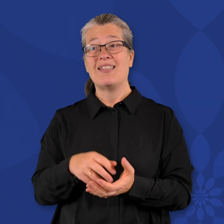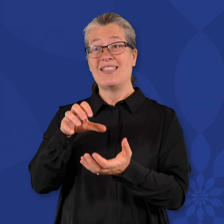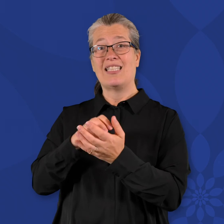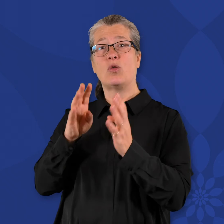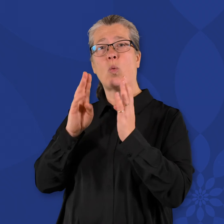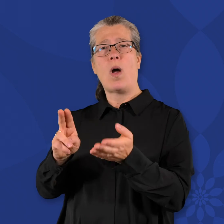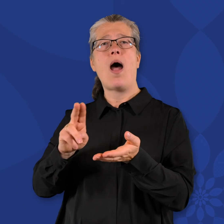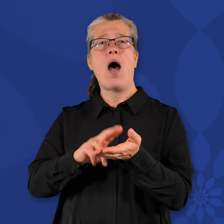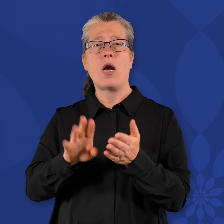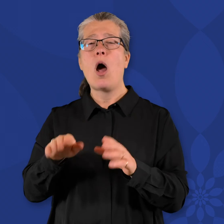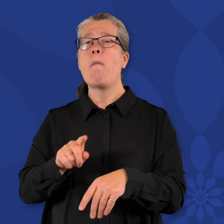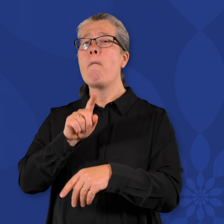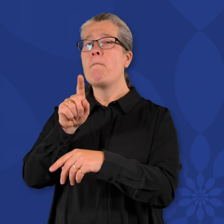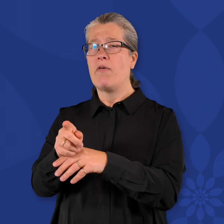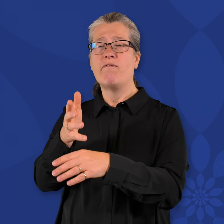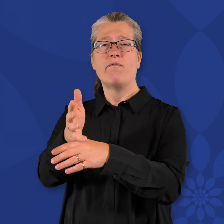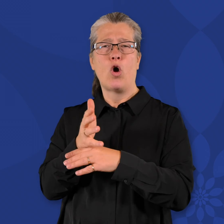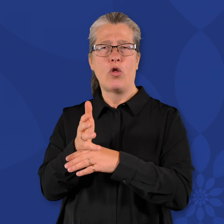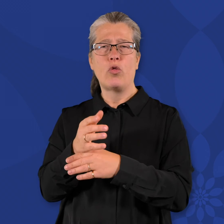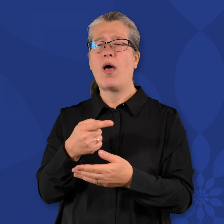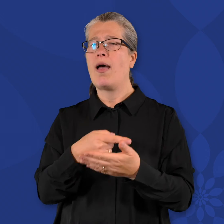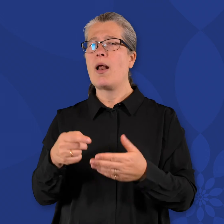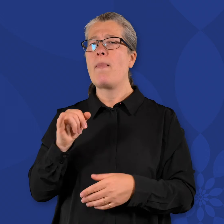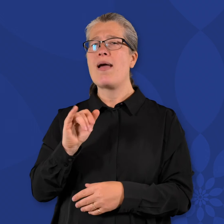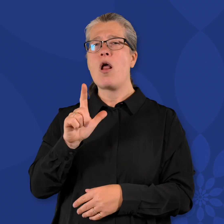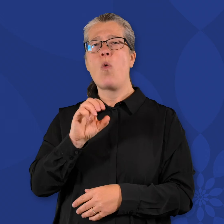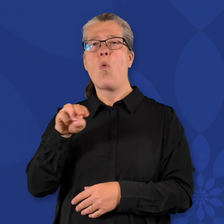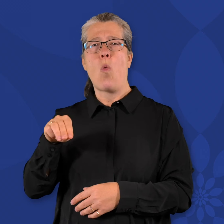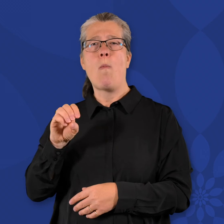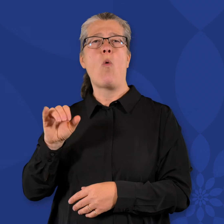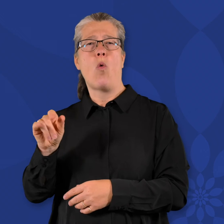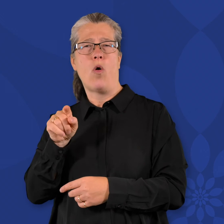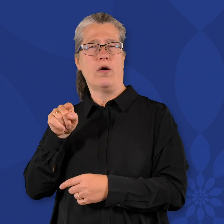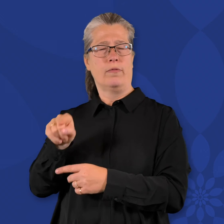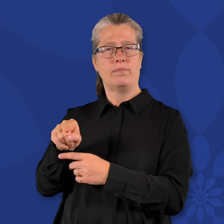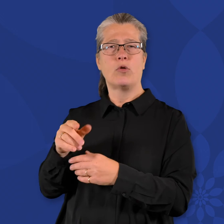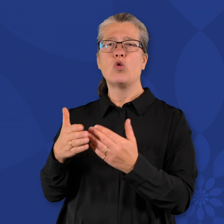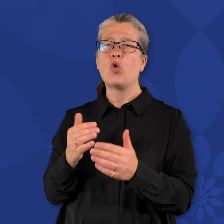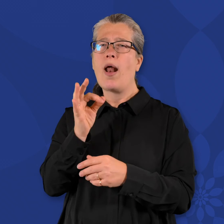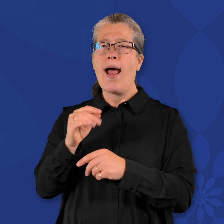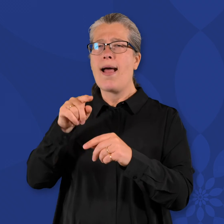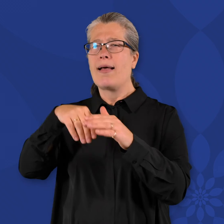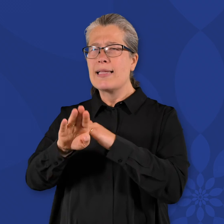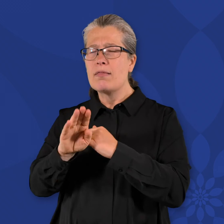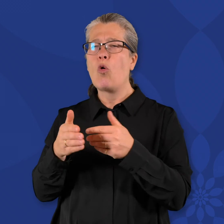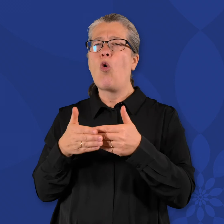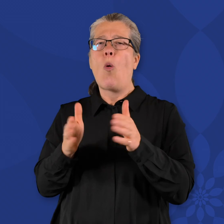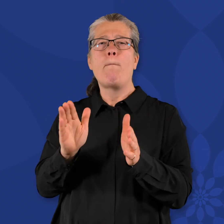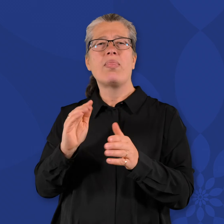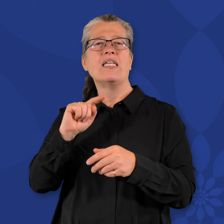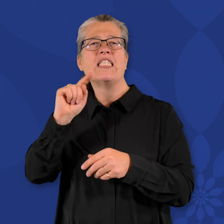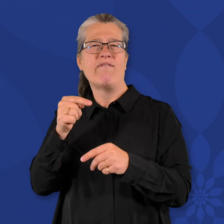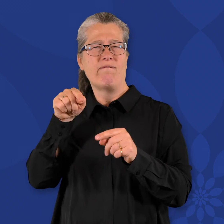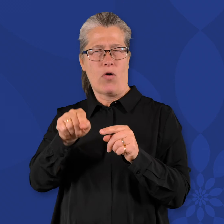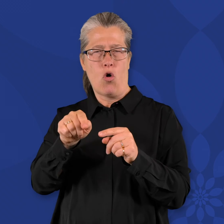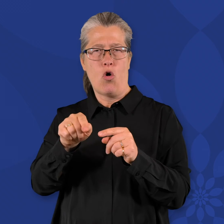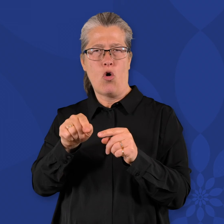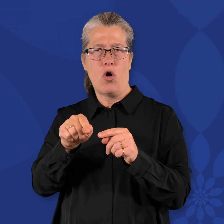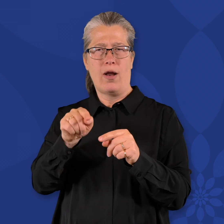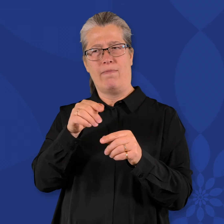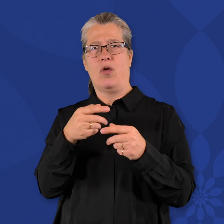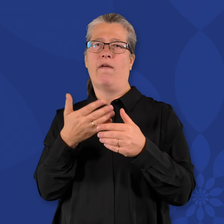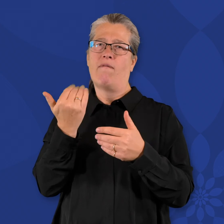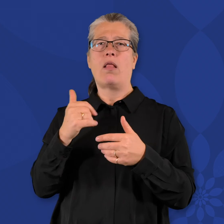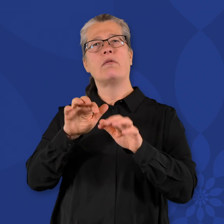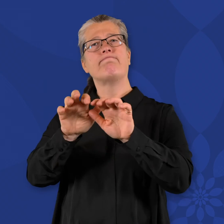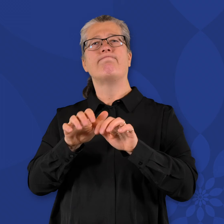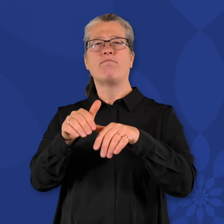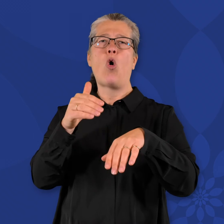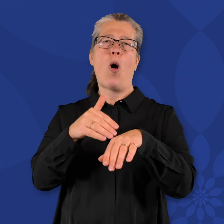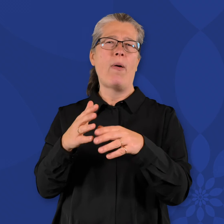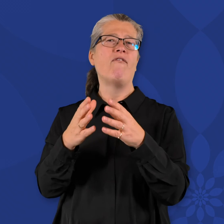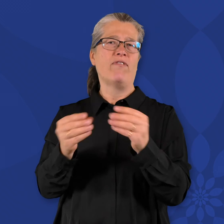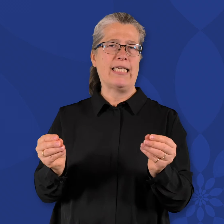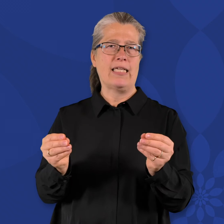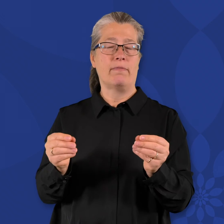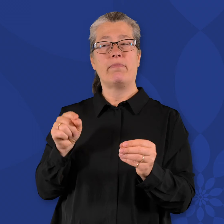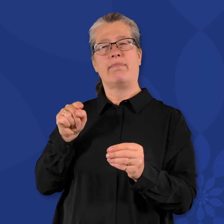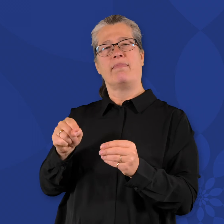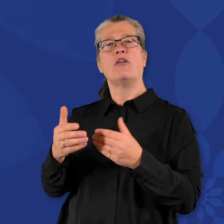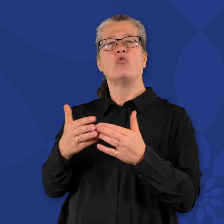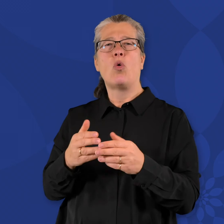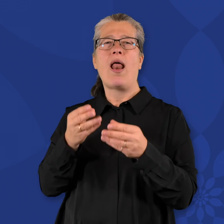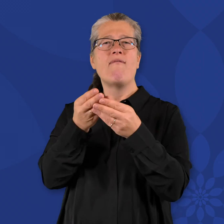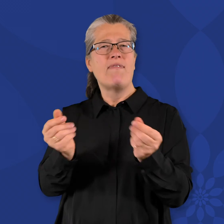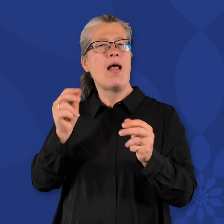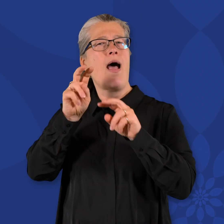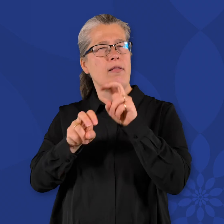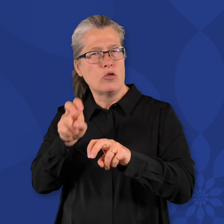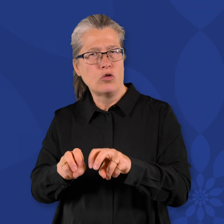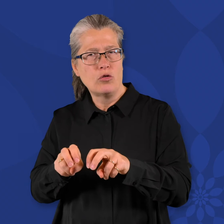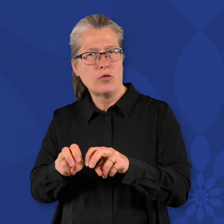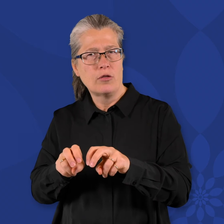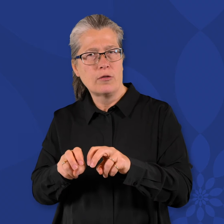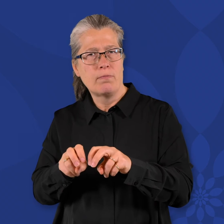Statsrådets kansli har beställt en kvalitativ analys av de öppna svaren i enkäten av företaget iloom Oy.